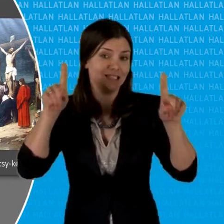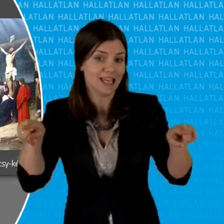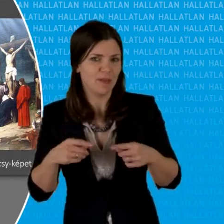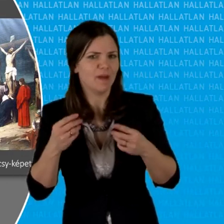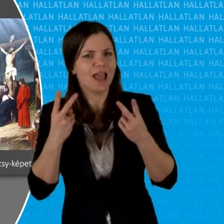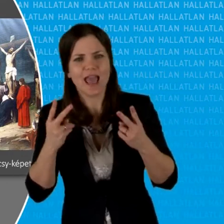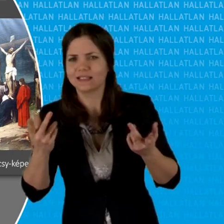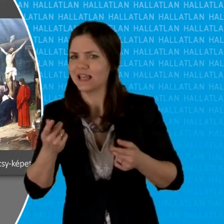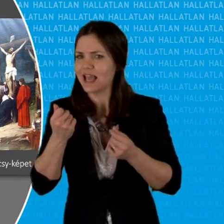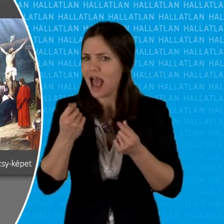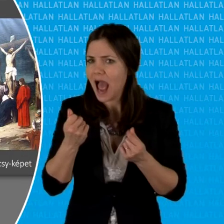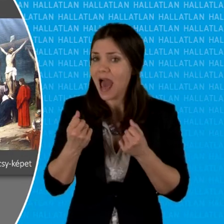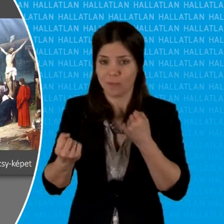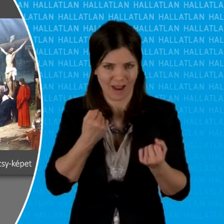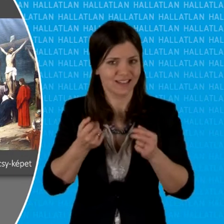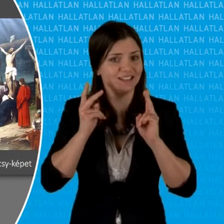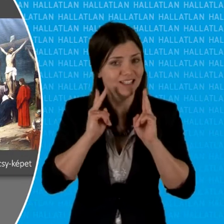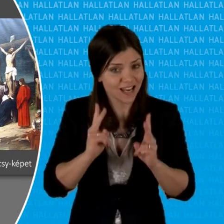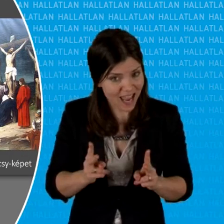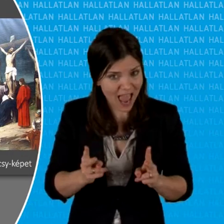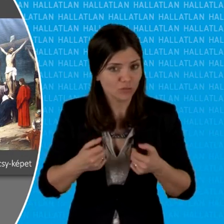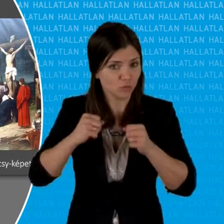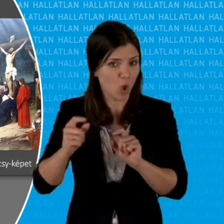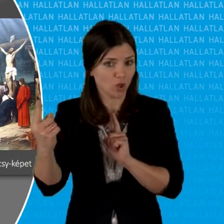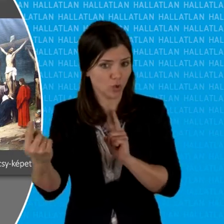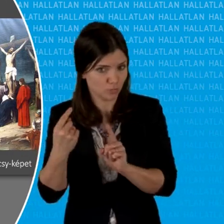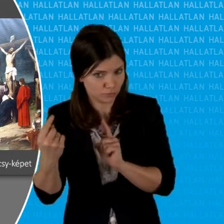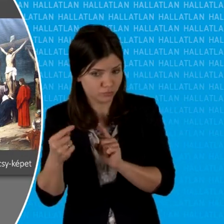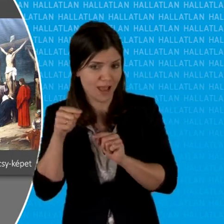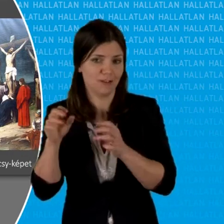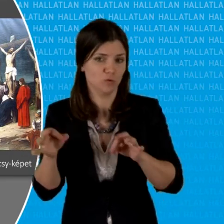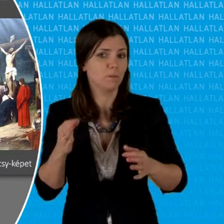A képek értékéről, áráról megegyezésre kell jutni a képek tulajdonosaival.